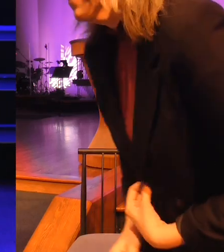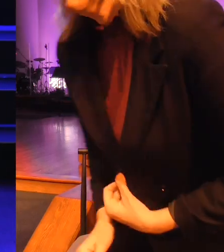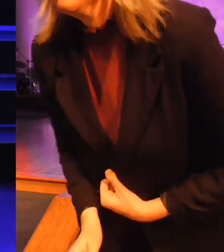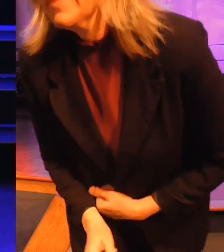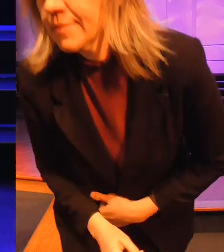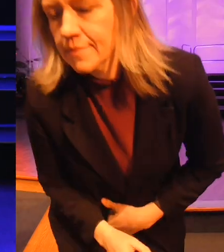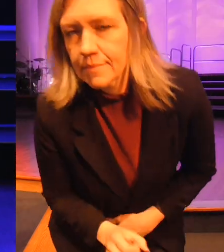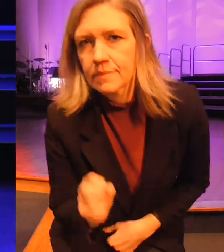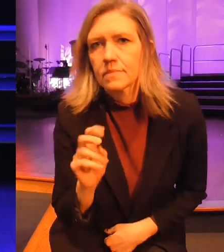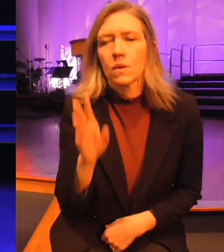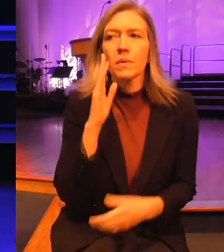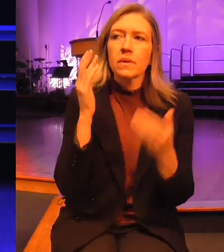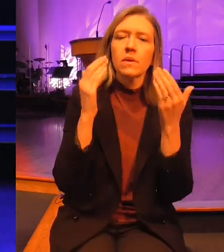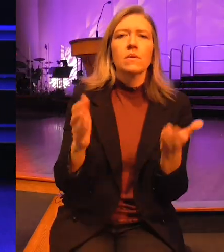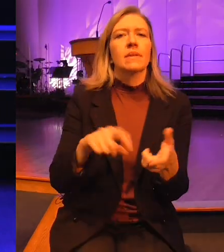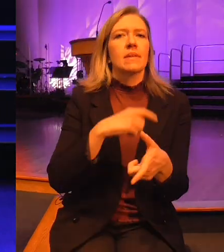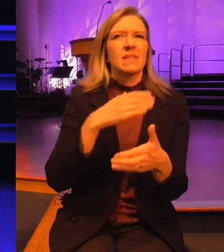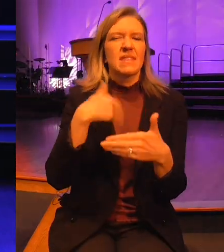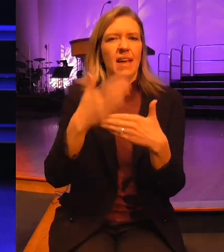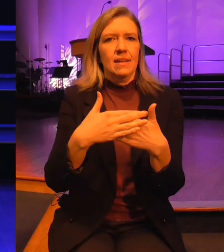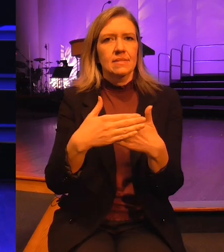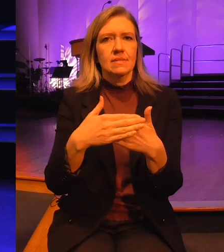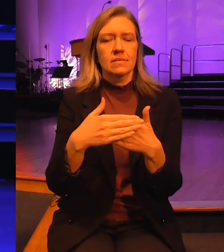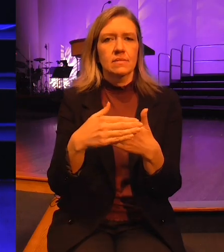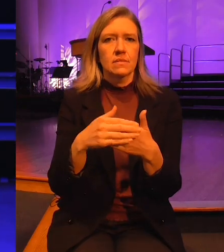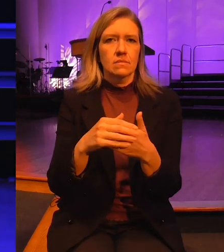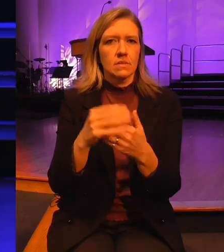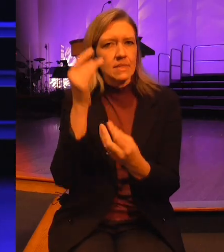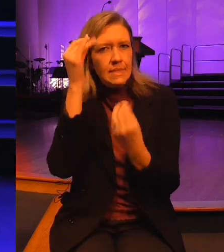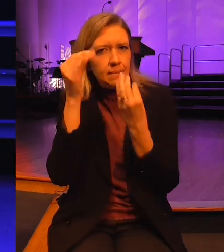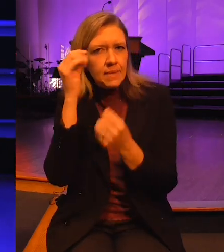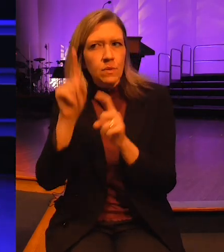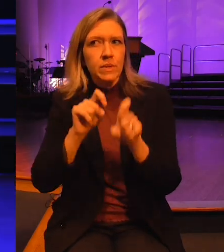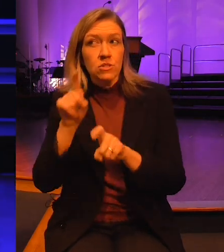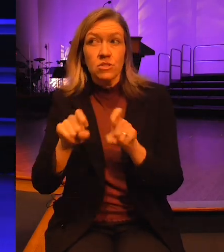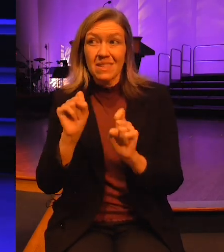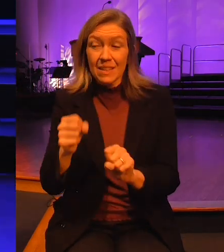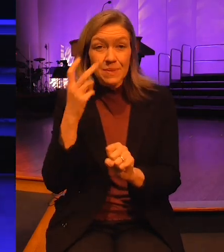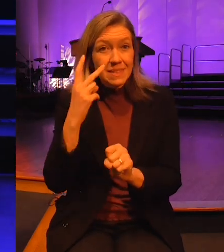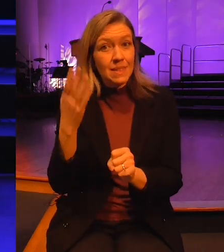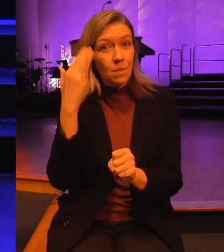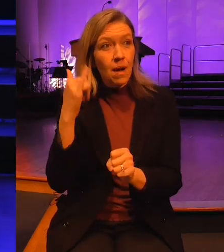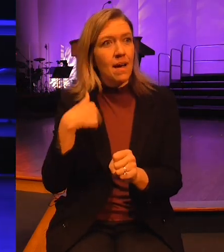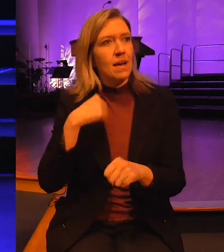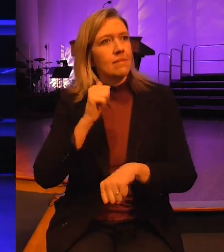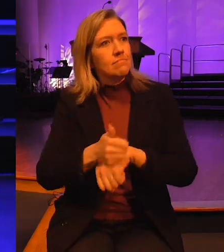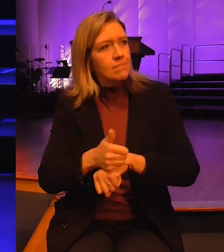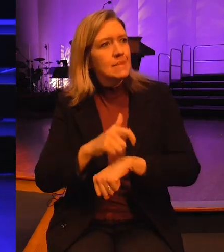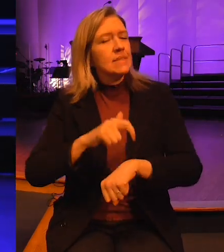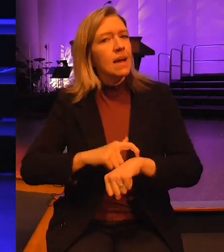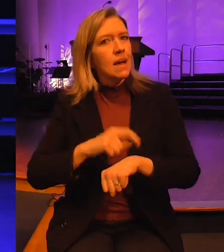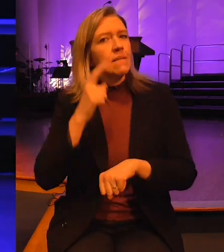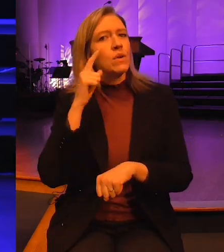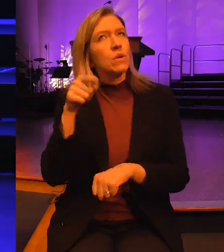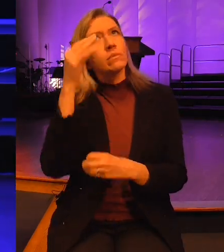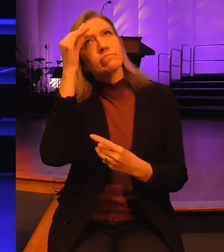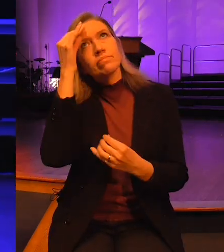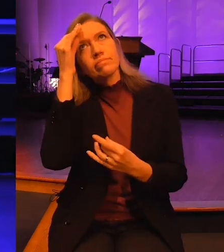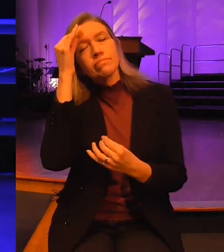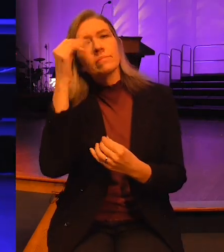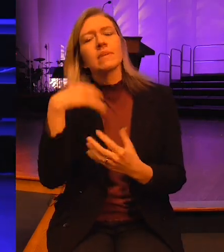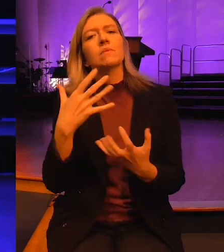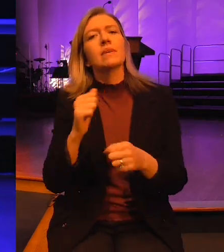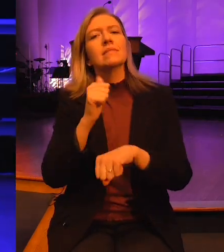influyan en las intenciones que establezca para 2025. Quiero que la liberación de renovación y la resonancia influyan en